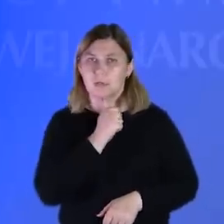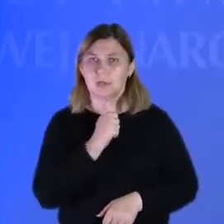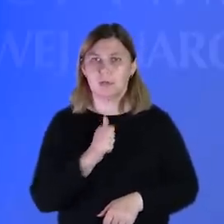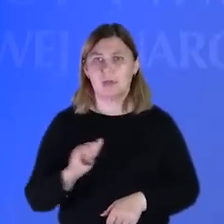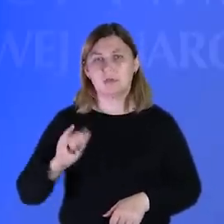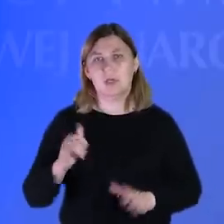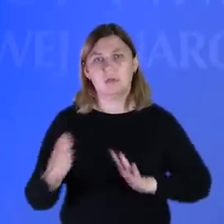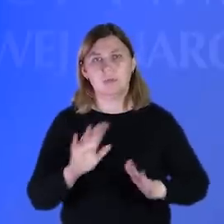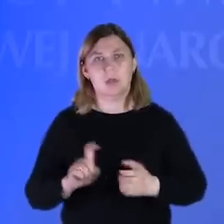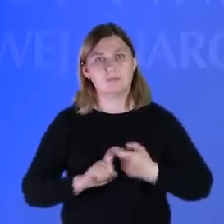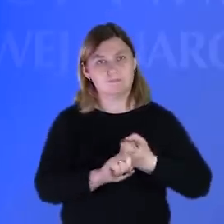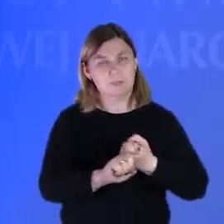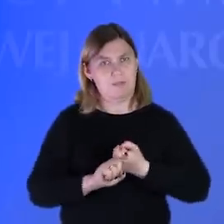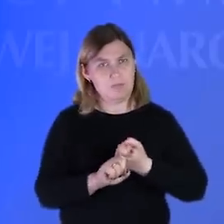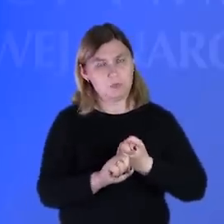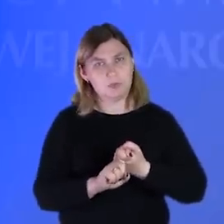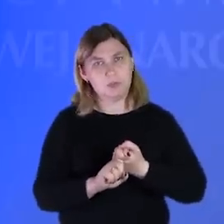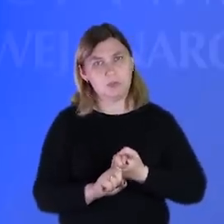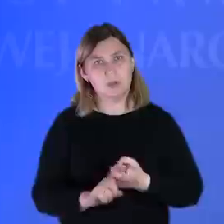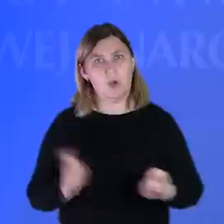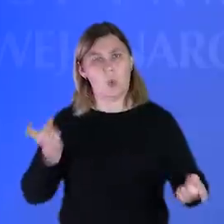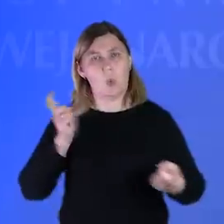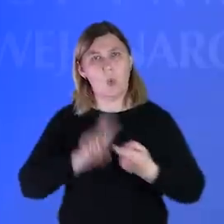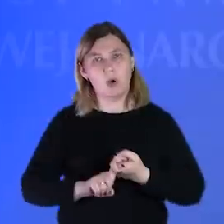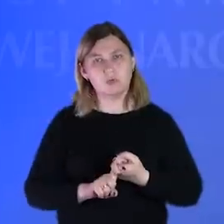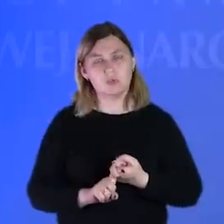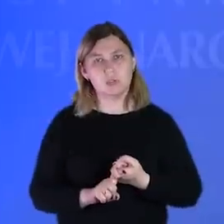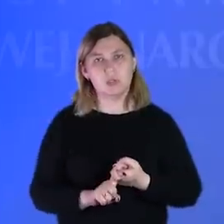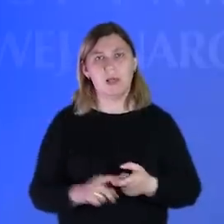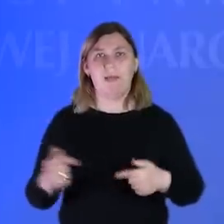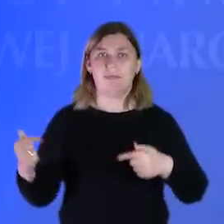sposób nawiązać łączność czy negocjacje